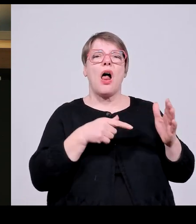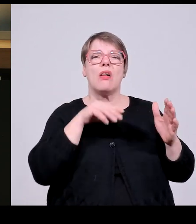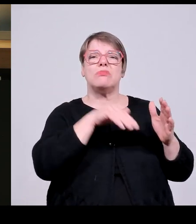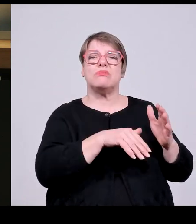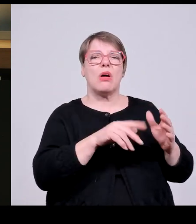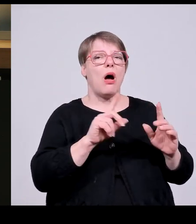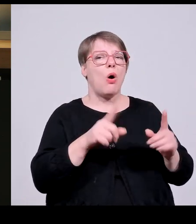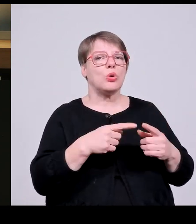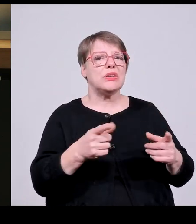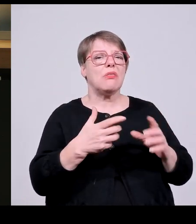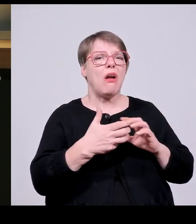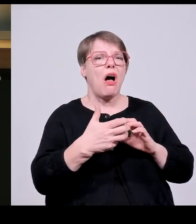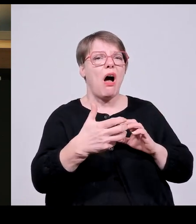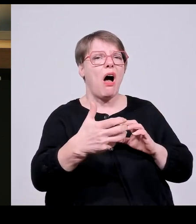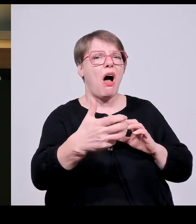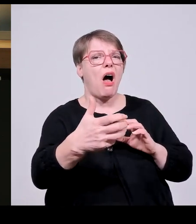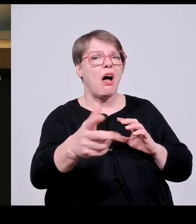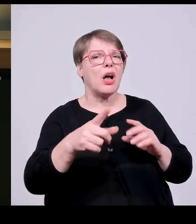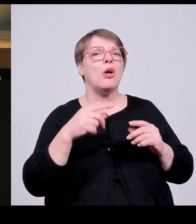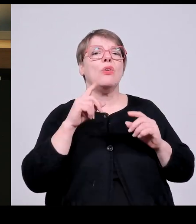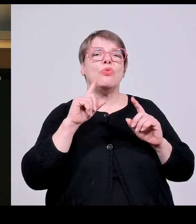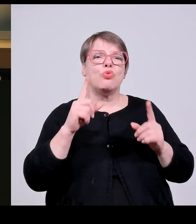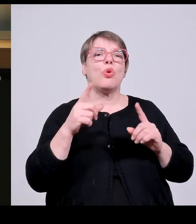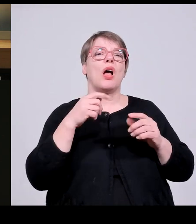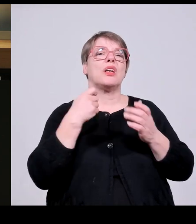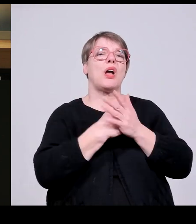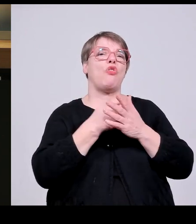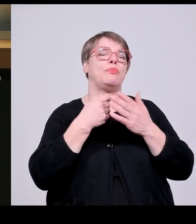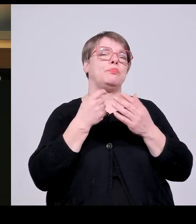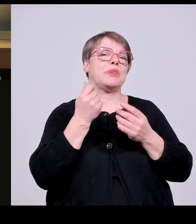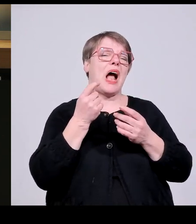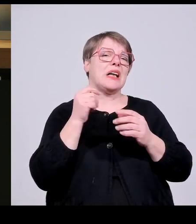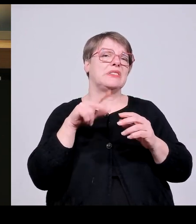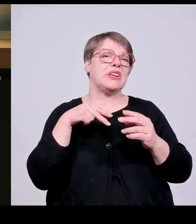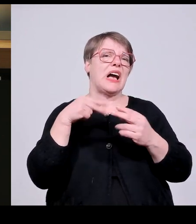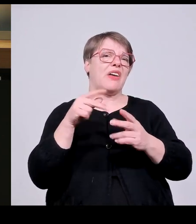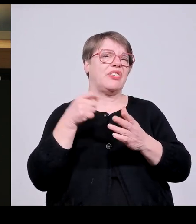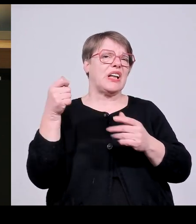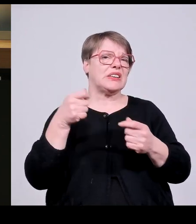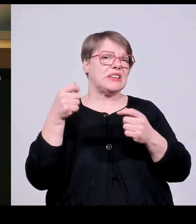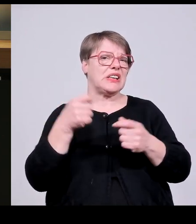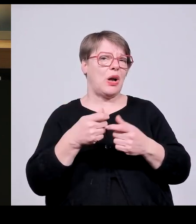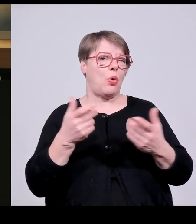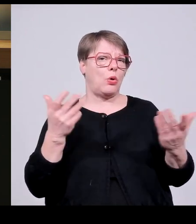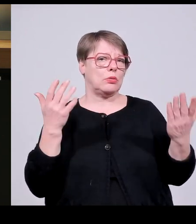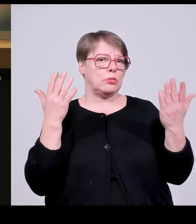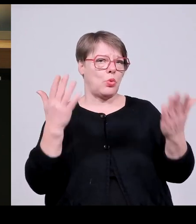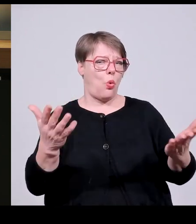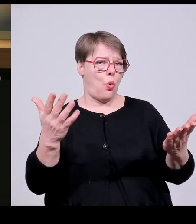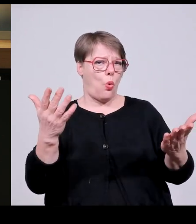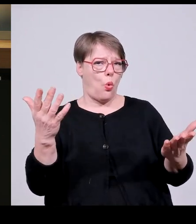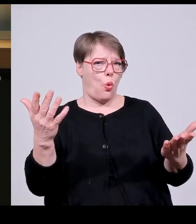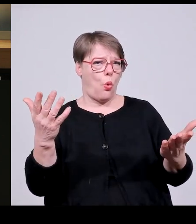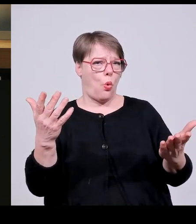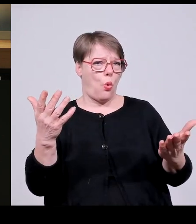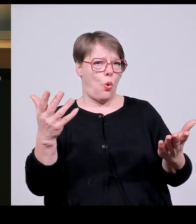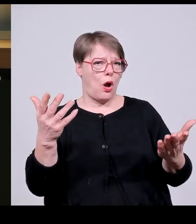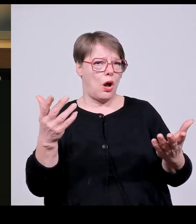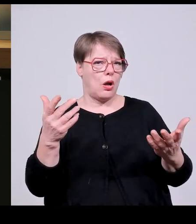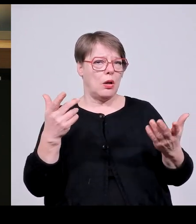Der Konzernbetriebsrat stellte schon vor Jahren fest, als es um die juristische Auseinandersetzung und die Vergabe der ganze Gaskonzession ging.